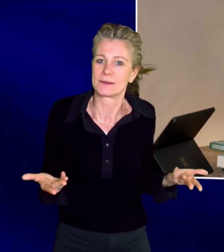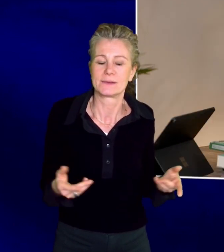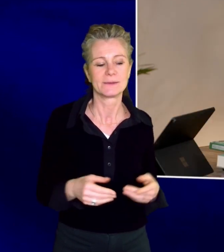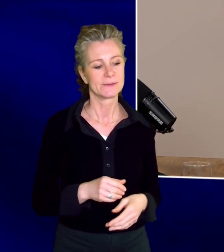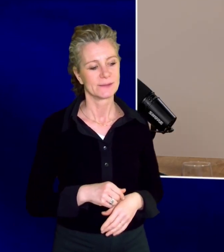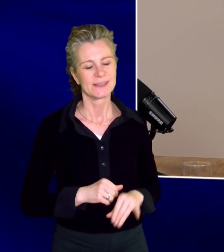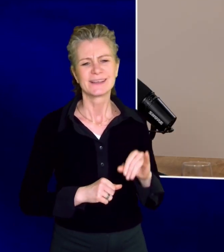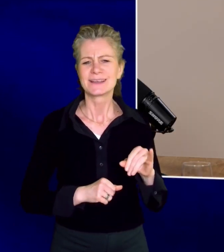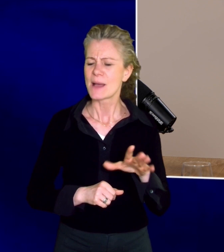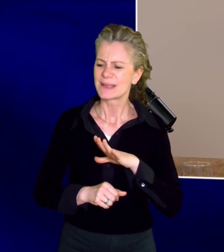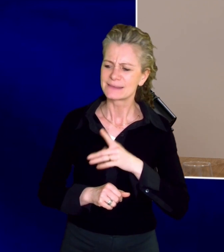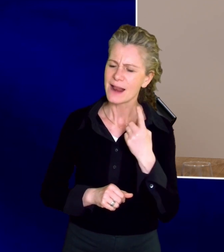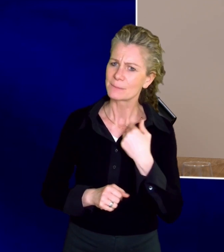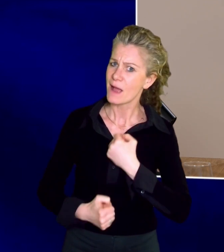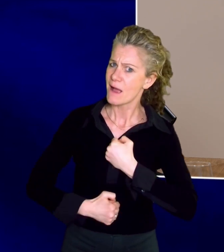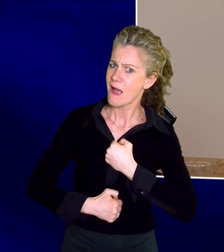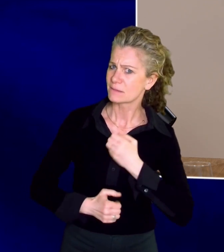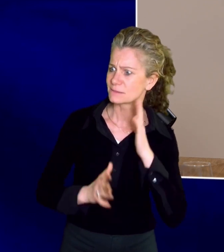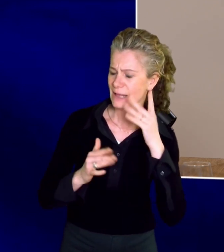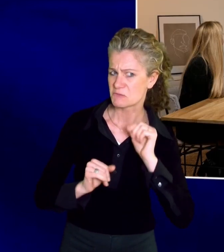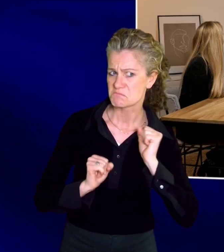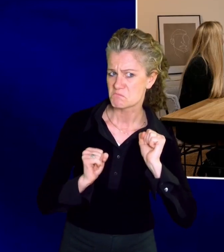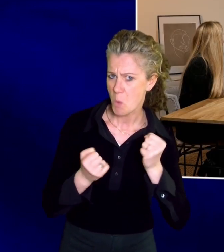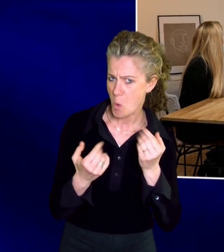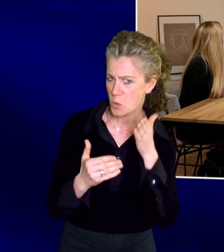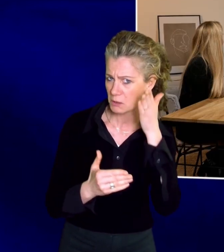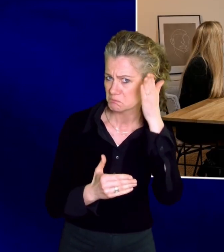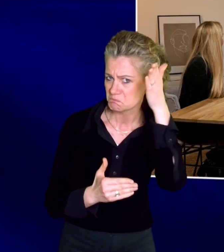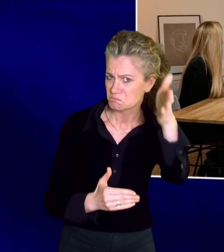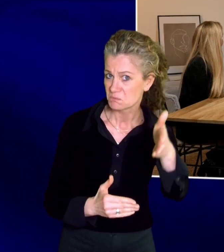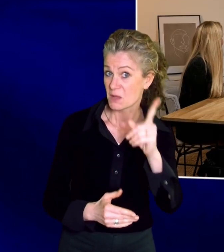in die angst leven van hoe het mogelijk kan zijn in de toekomst, als je toch niet 100% zeker weet.